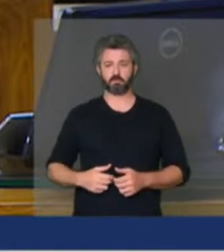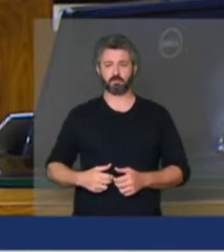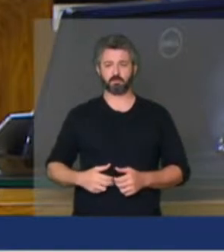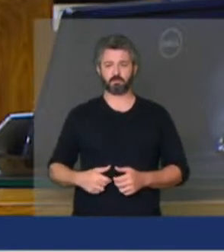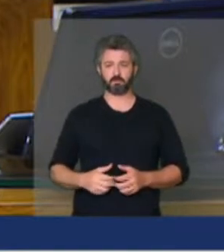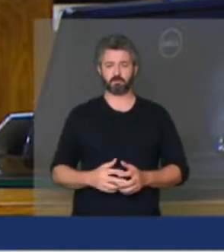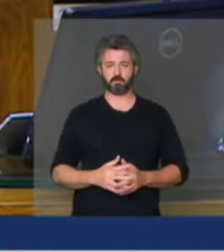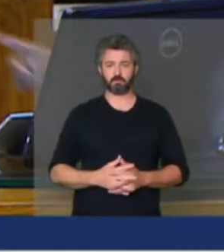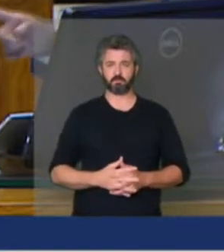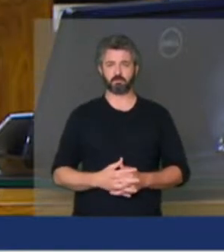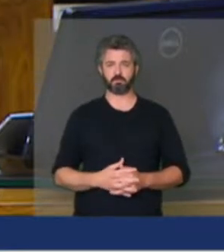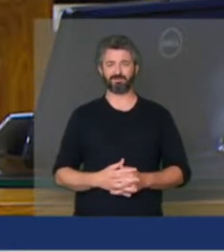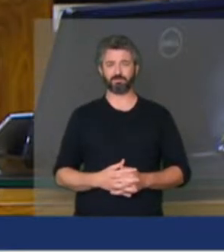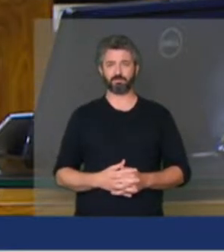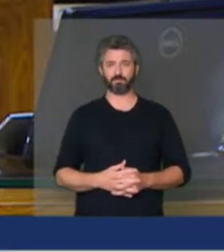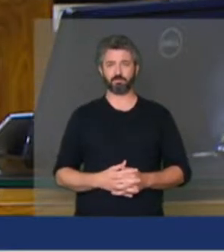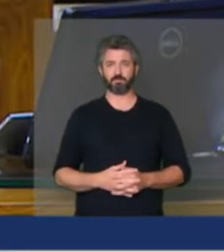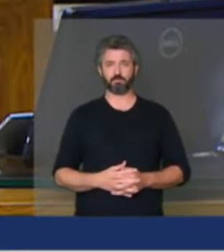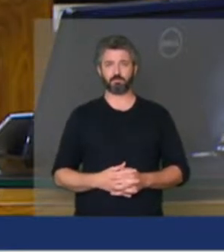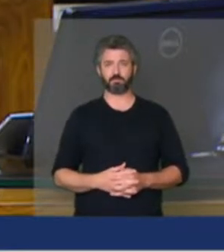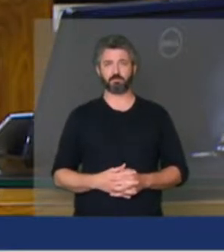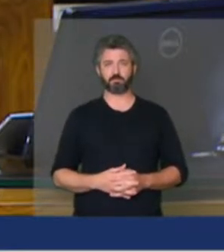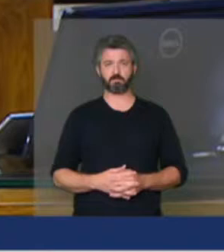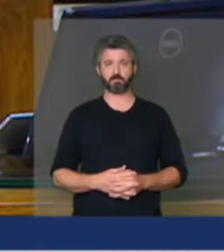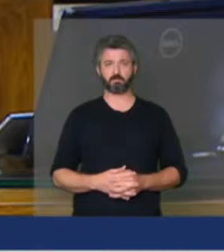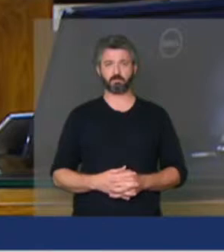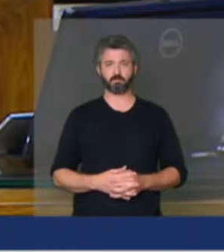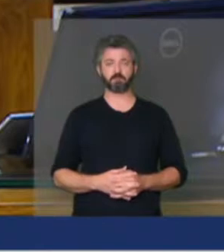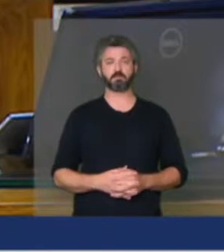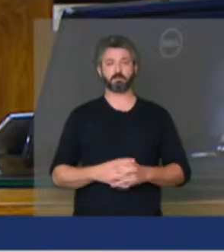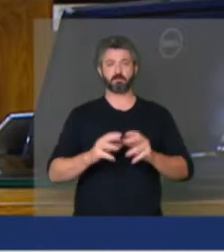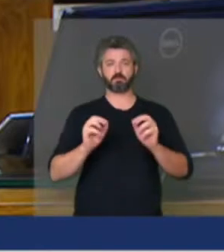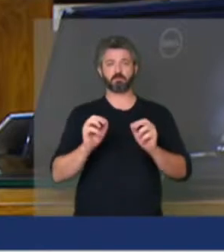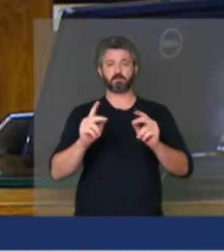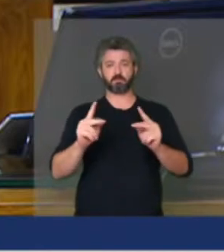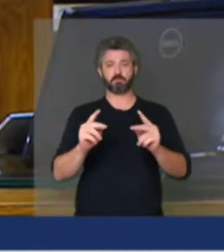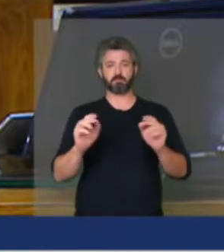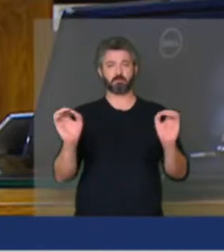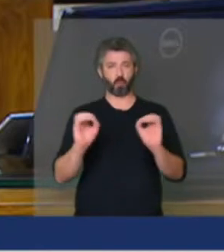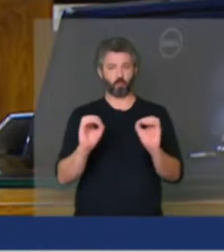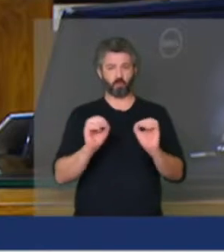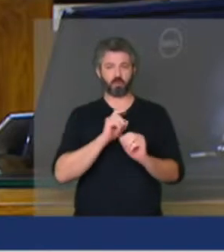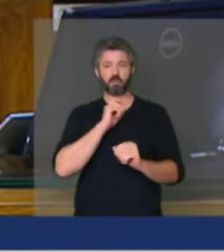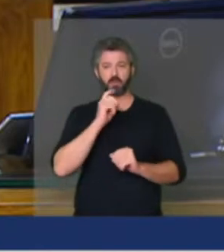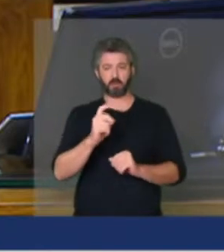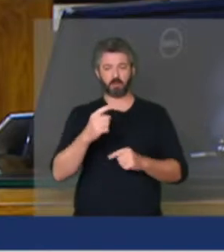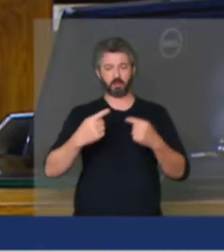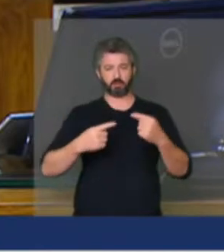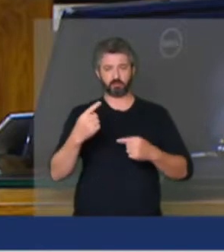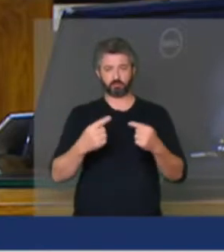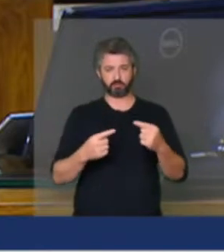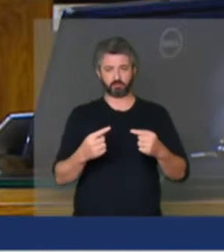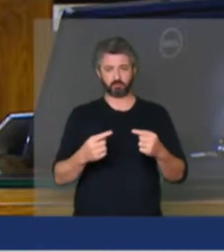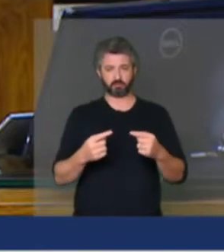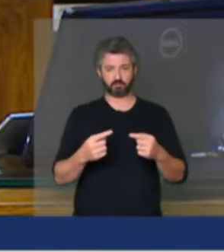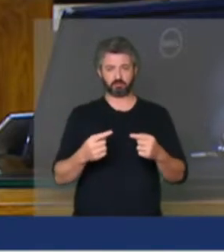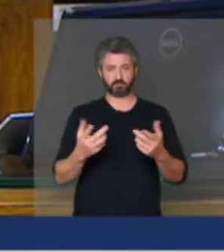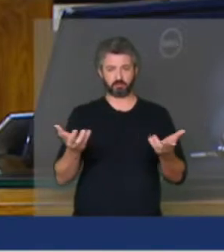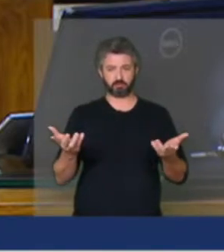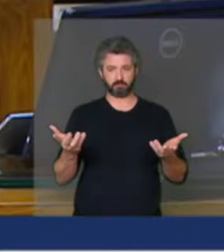MAIS, DAQUI A UM MINUTO. OK, NÃO HAVENDO MAIS QUEM QUEIRA DISCUTIR... [DEPUTADO]: SENHOR PRESIDENTE? [PRESIDENTE]: DEPUTADO